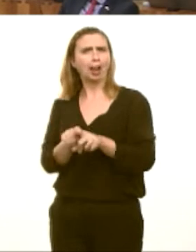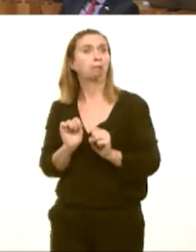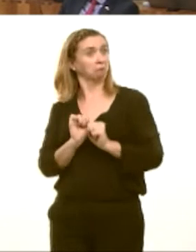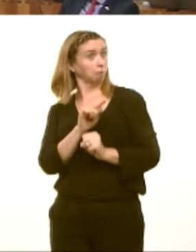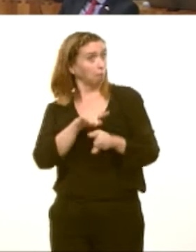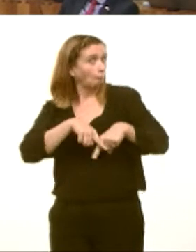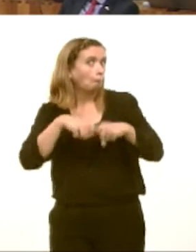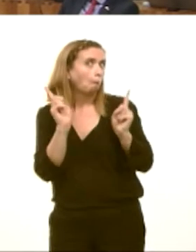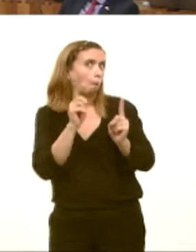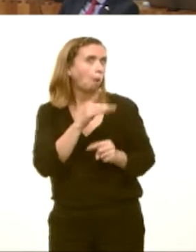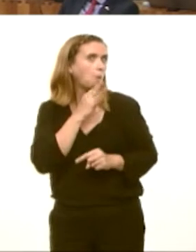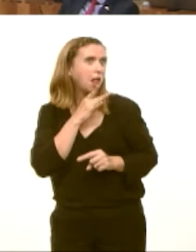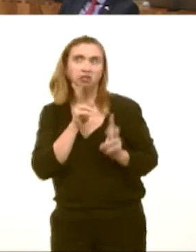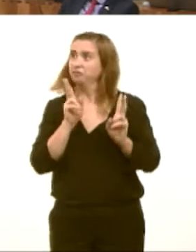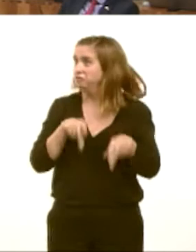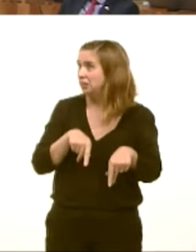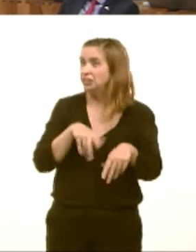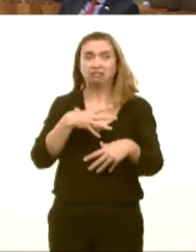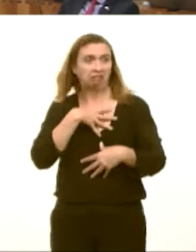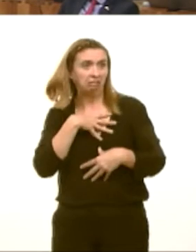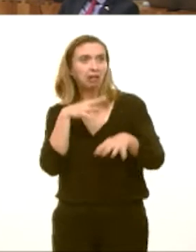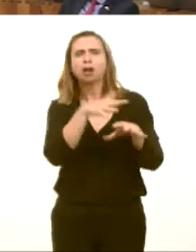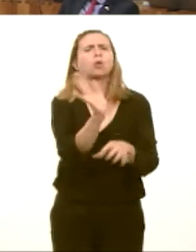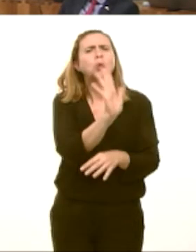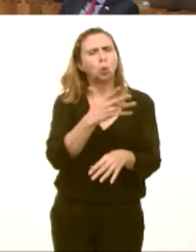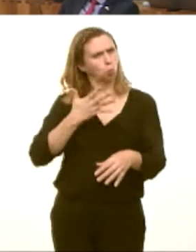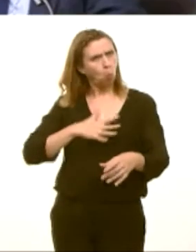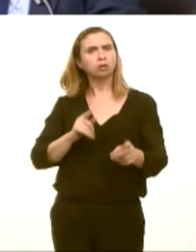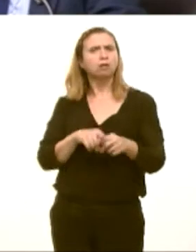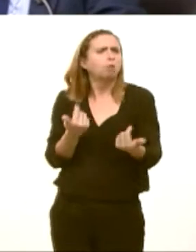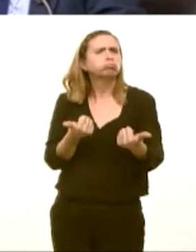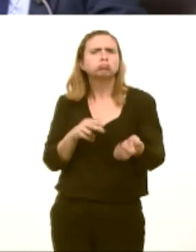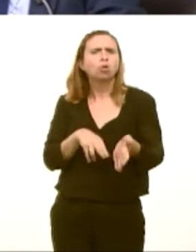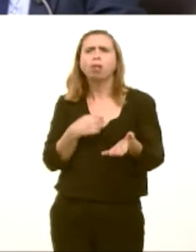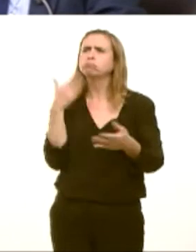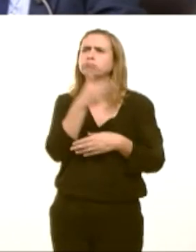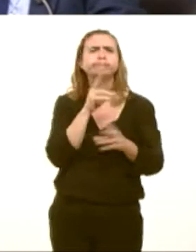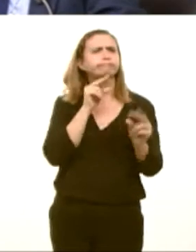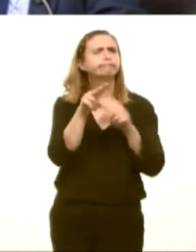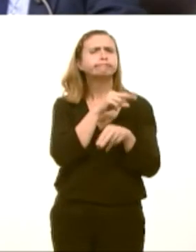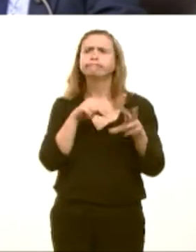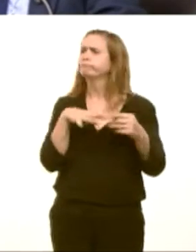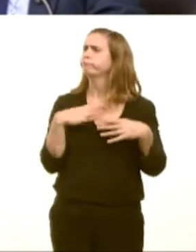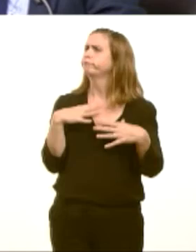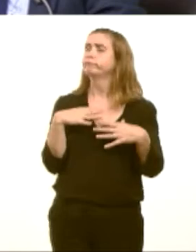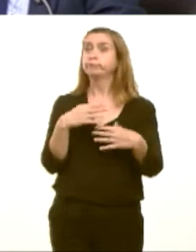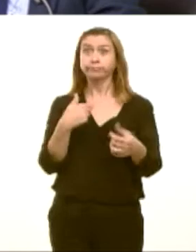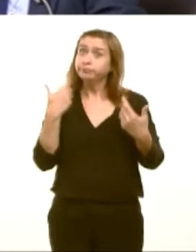Ac mewn rhai rhannau o Gymru, wrth gwrs, rwyín gwybod bod hynnyín wir. Rwyf wedi bod i Y Lle yn Llanelli.